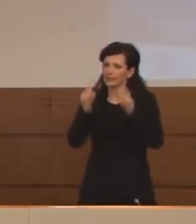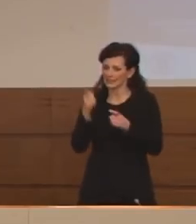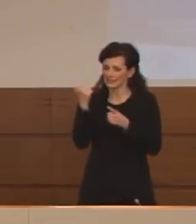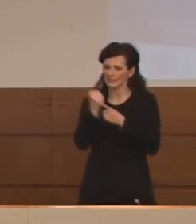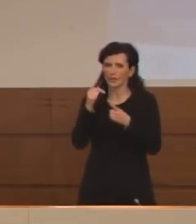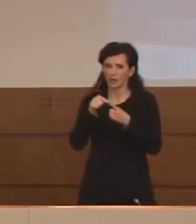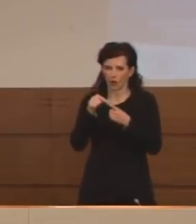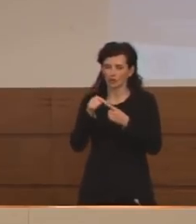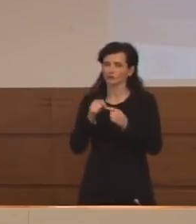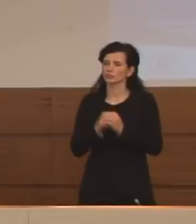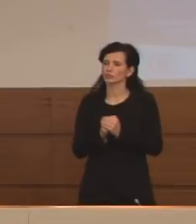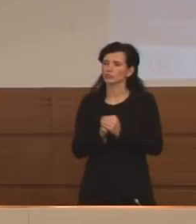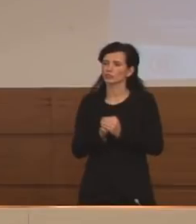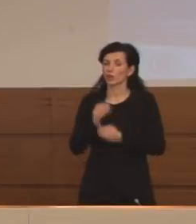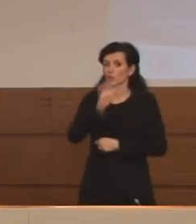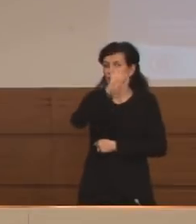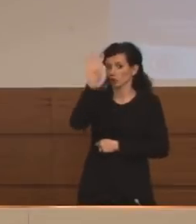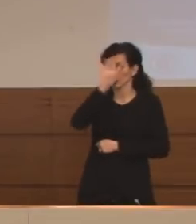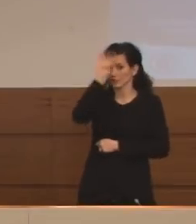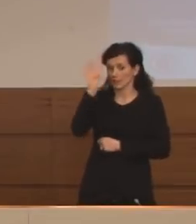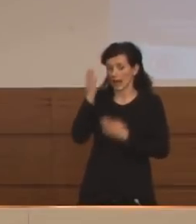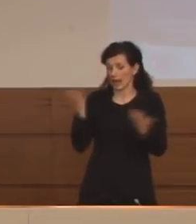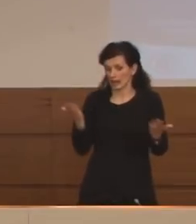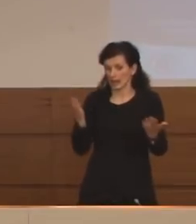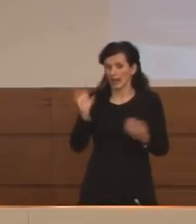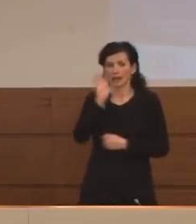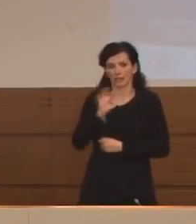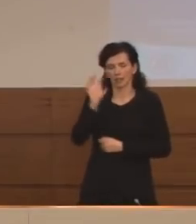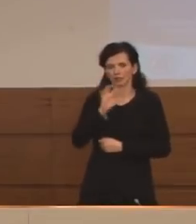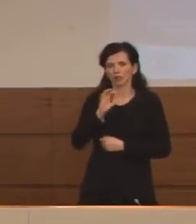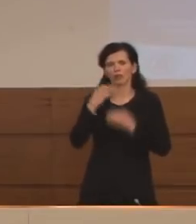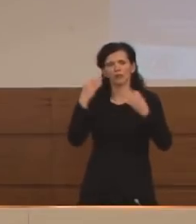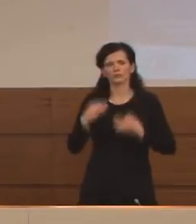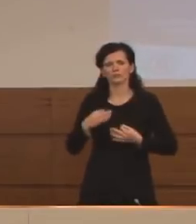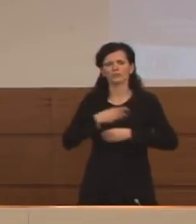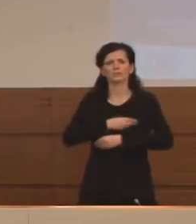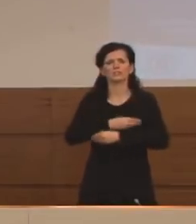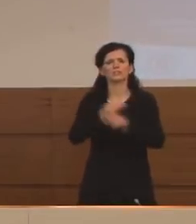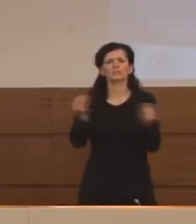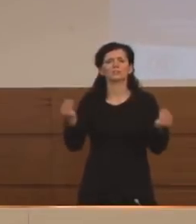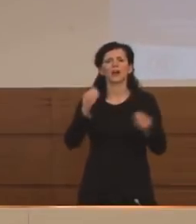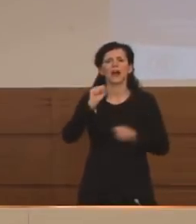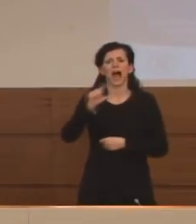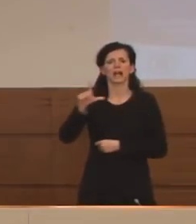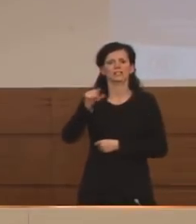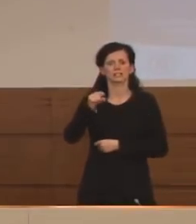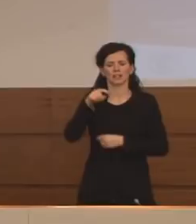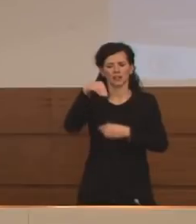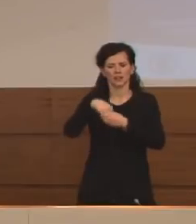Domani la Toscana, per esempio, distribuirà i test a tutte le Asl e cominceranno a farli